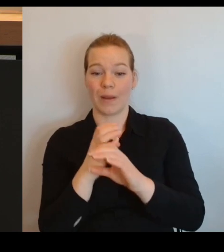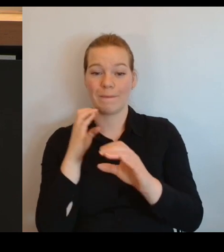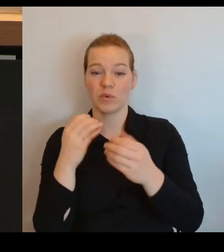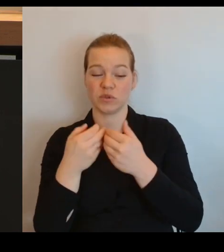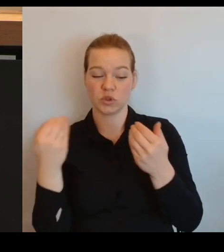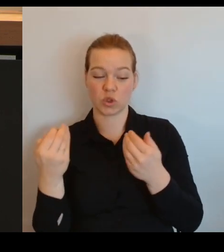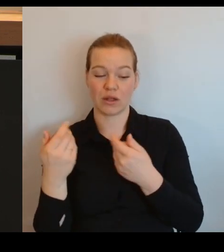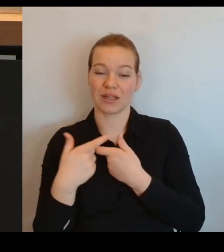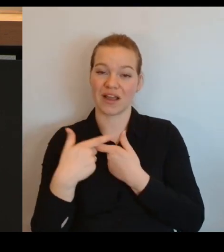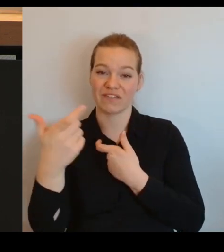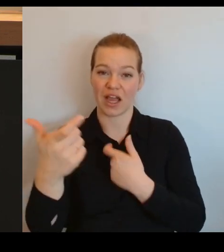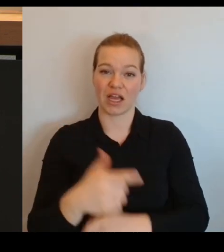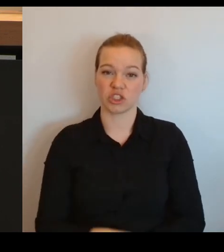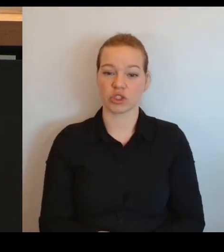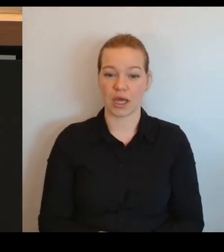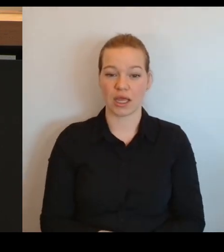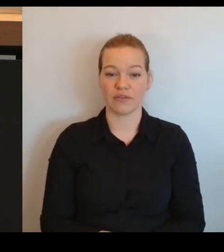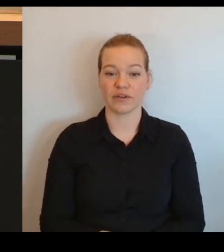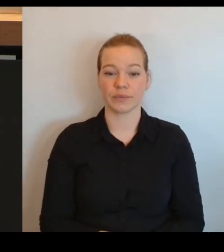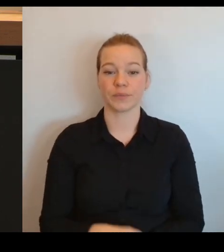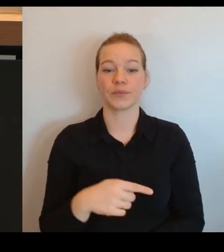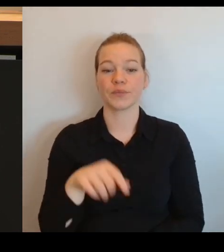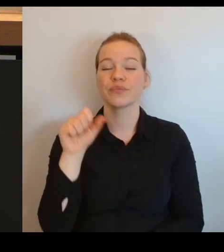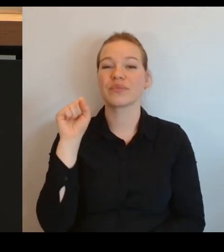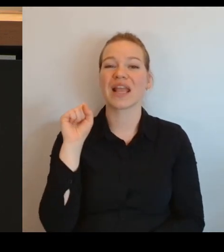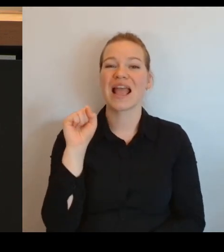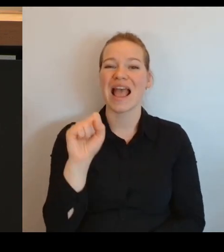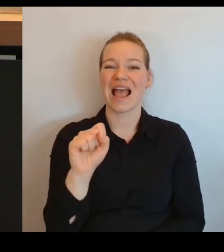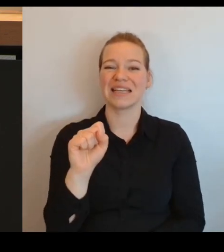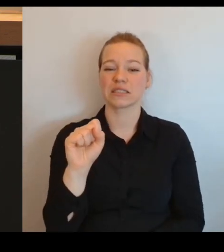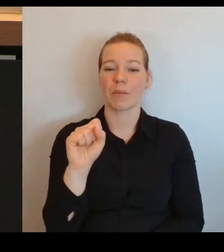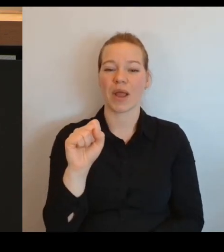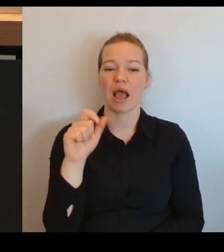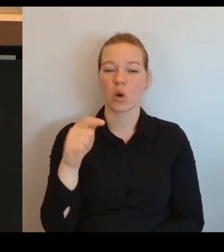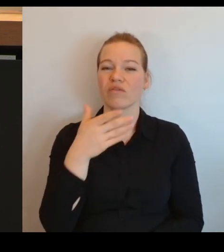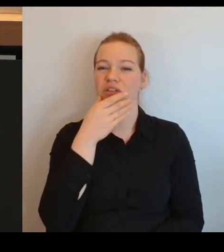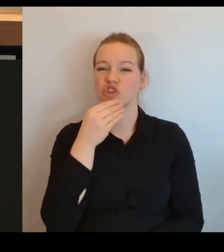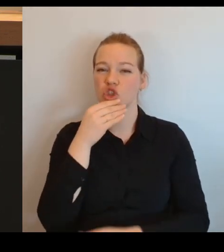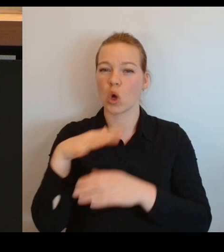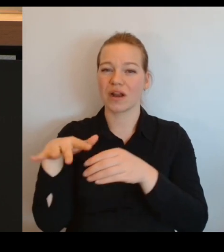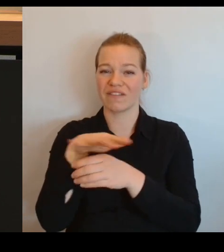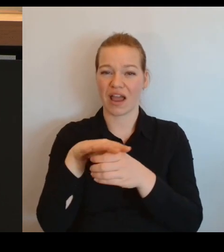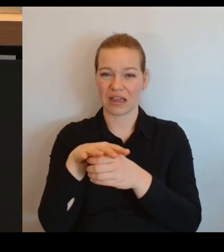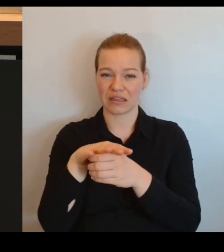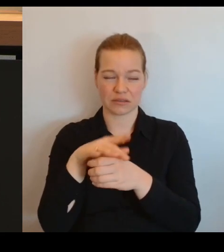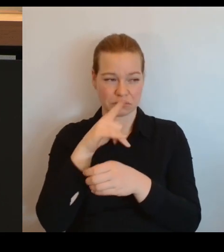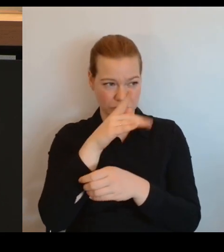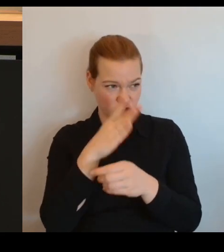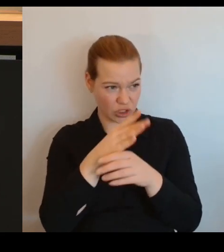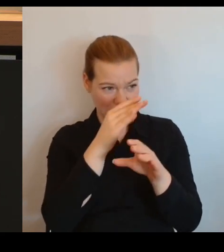da besser informiert hätten. Im Moment sind da kleinere Anpassungen aufgrund von Baumaßnahmen notwendig. Und wenn die Baumaßnahmen beendet sind, dann wird